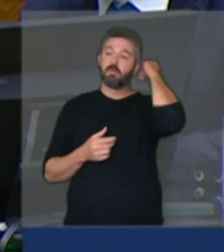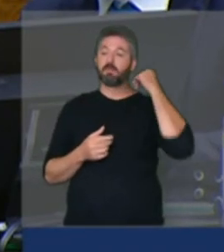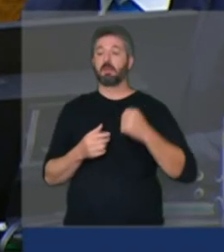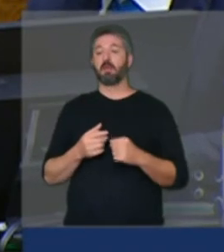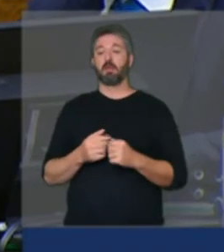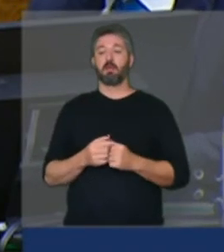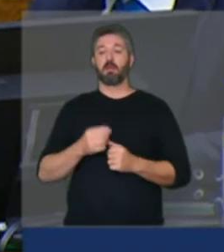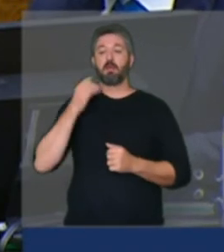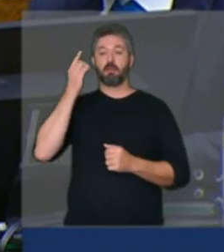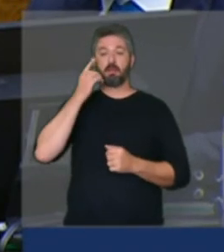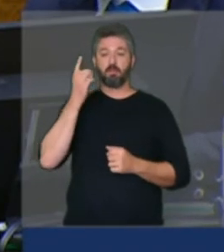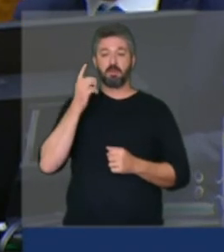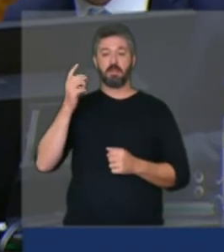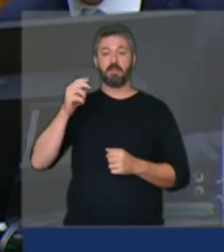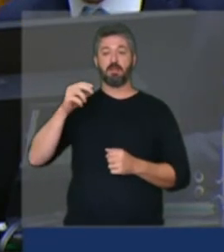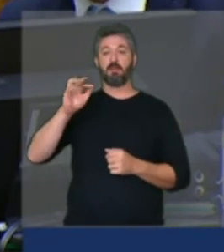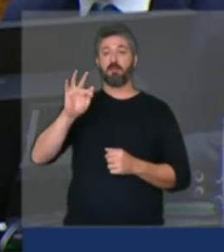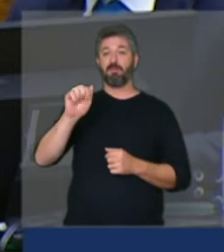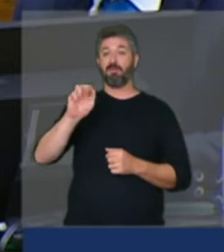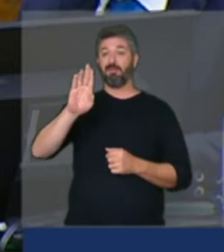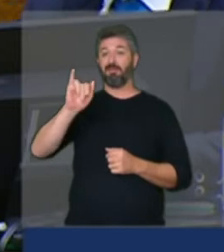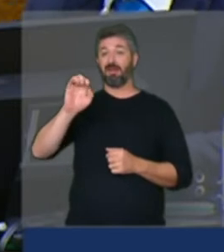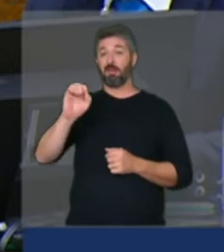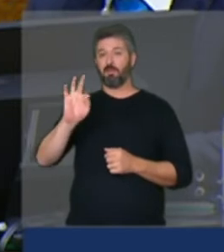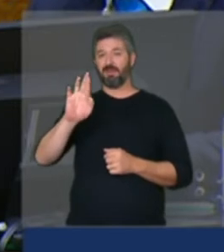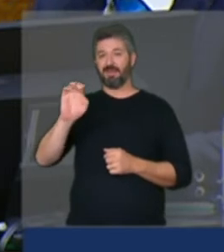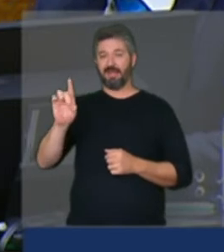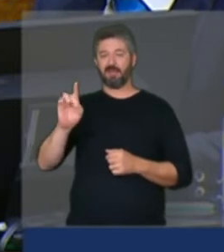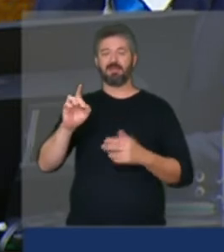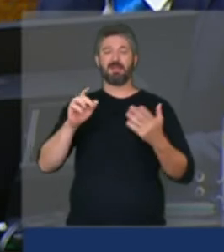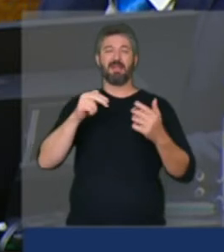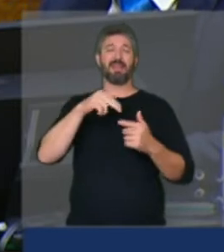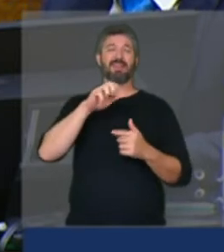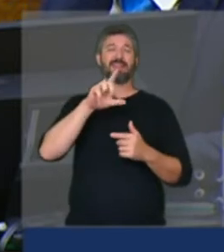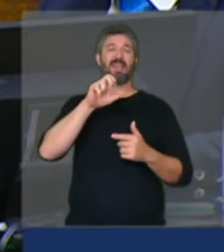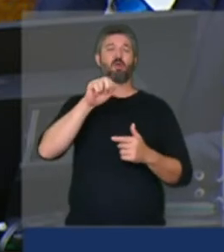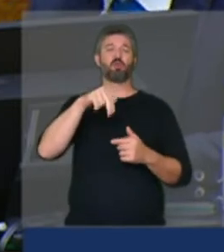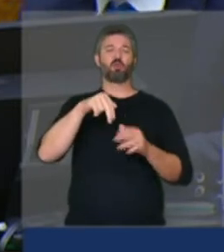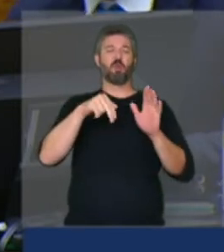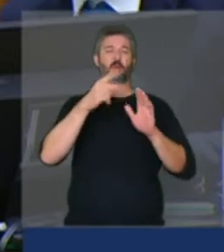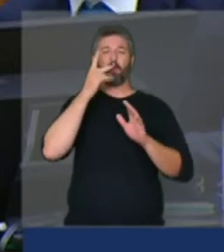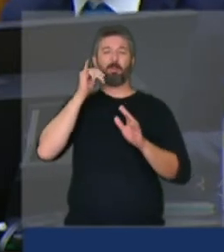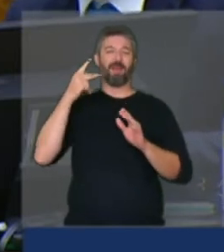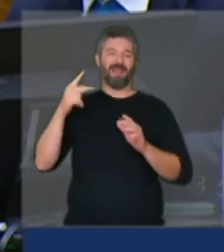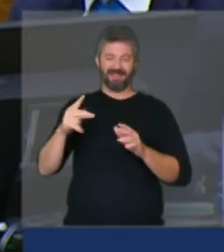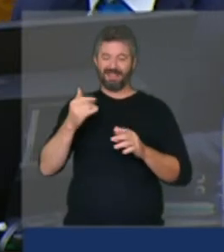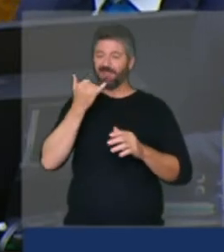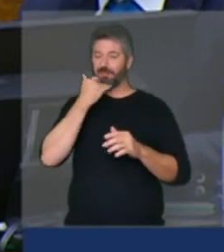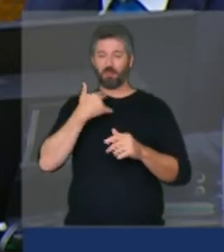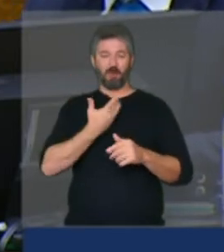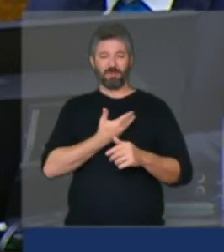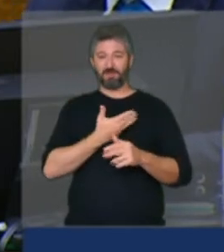FUI AMIGO DO NELSINHO, DO PAI, DO FILHO E ASSIM POR DIANTE. AMIGO DO ESPÍRITO SANTO TAMBÉM, NÉ? ENTÃO, DEPUTADO